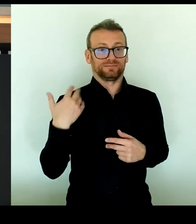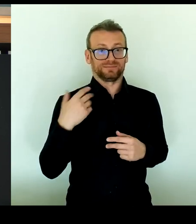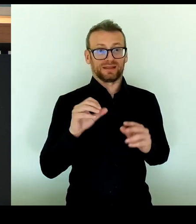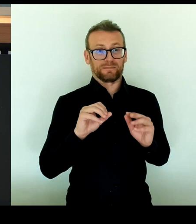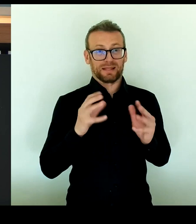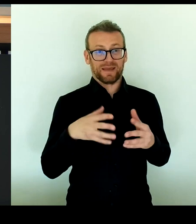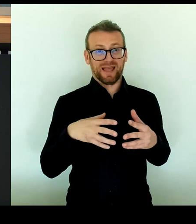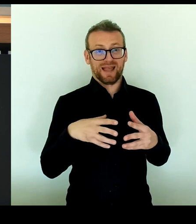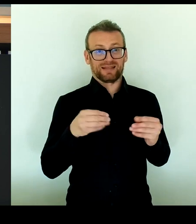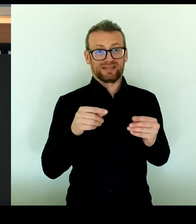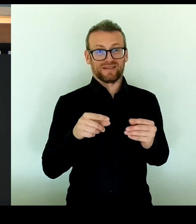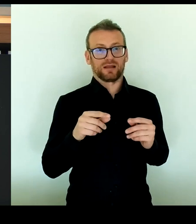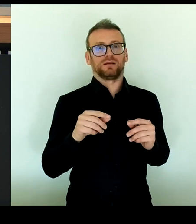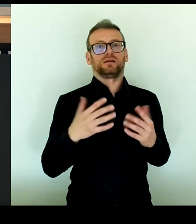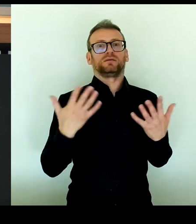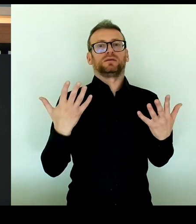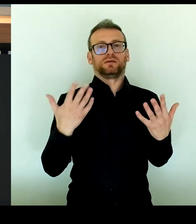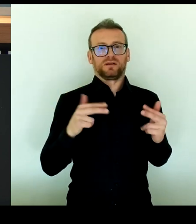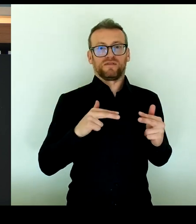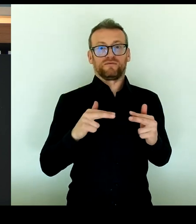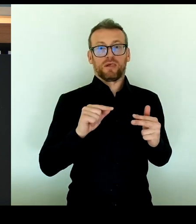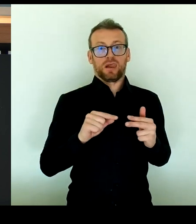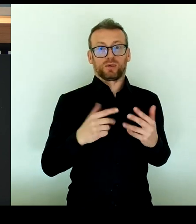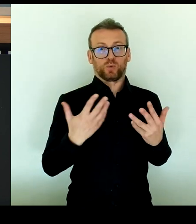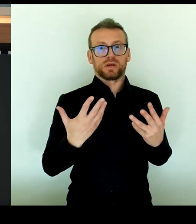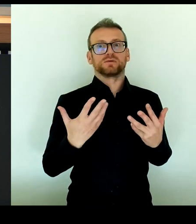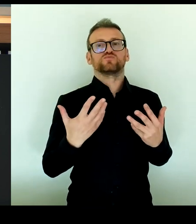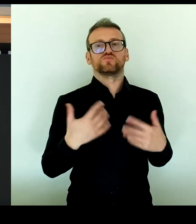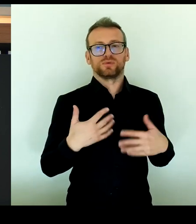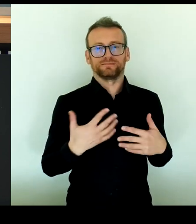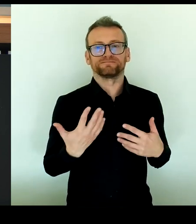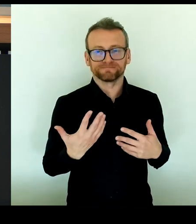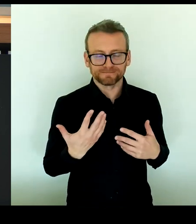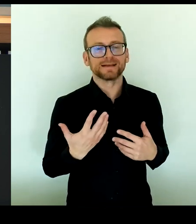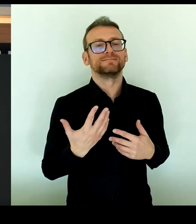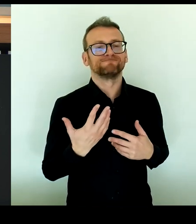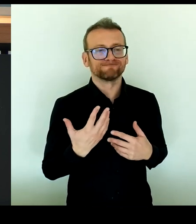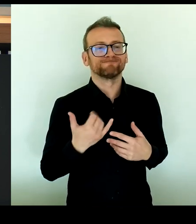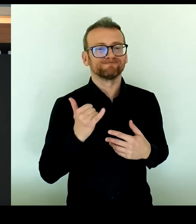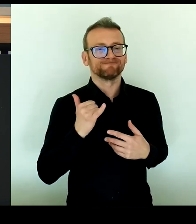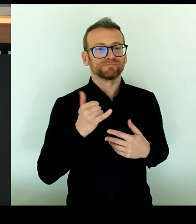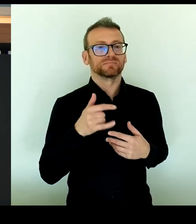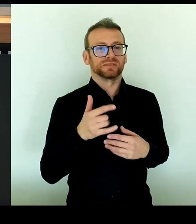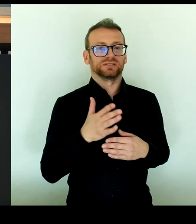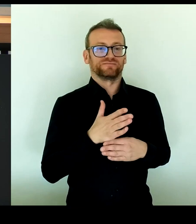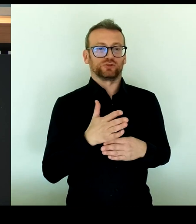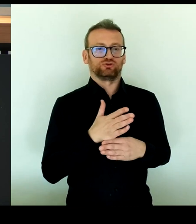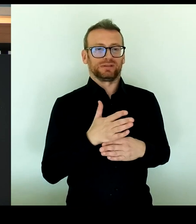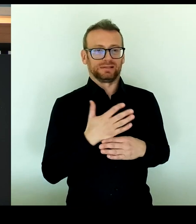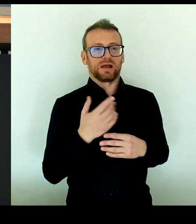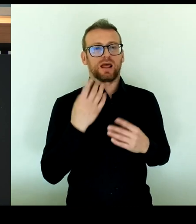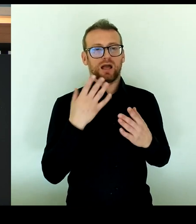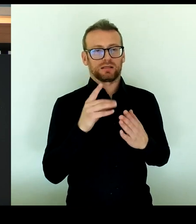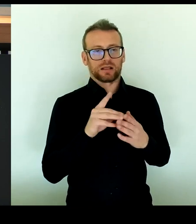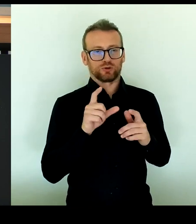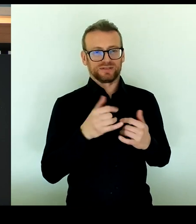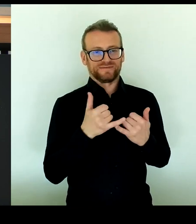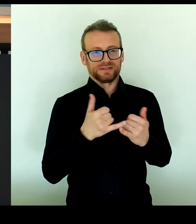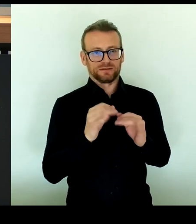Sie beweist, dass datenschutz-freundliche Lösung schnell und effektiv entwickelt werden können, wenn alle an einem Strang ziehen.